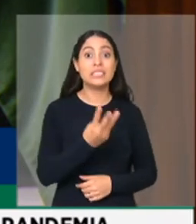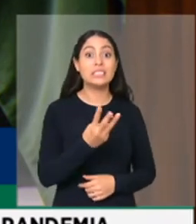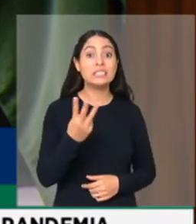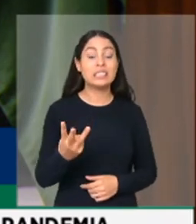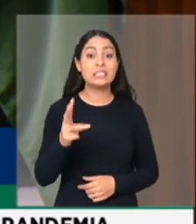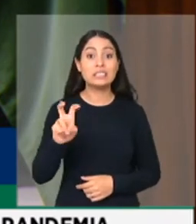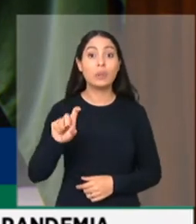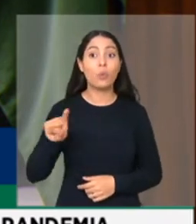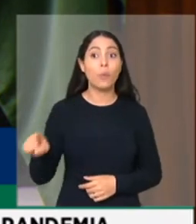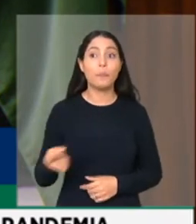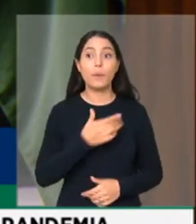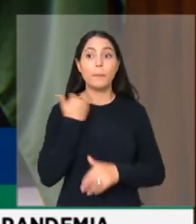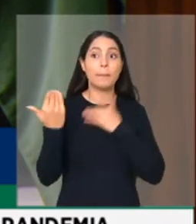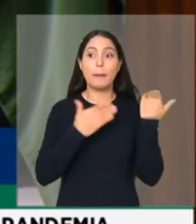DO NOSSO PAÍS. 335 MIL MORTOS HOJE 16 DE ABRIL E A GENTE